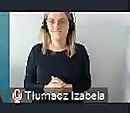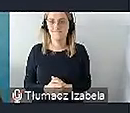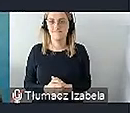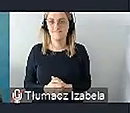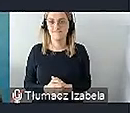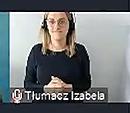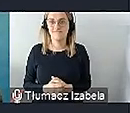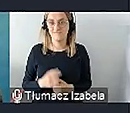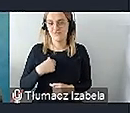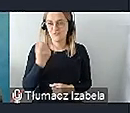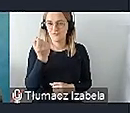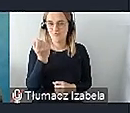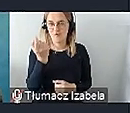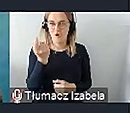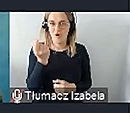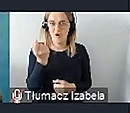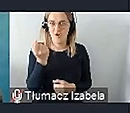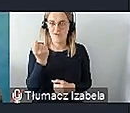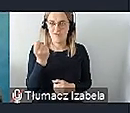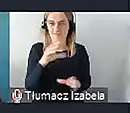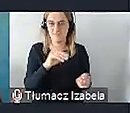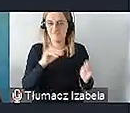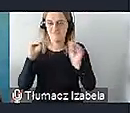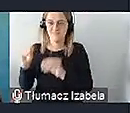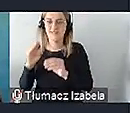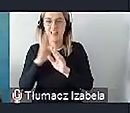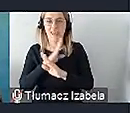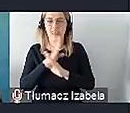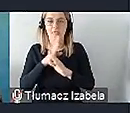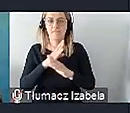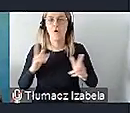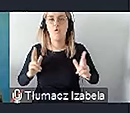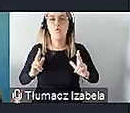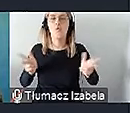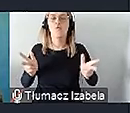Jak się troszkę przenosimy w klimat urlopowo-wypoczynkowy...